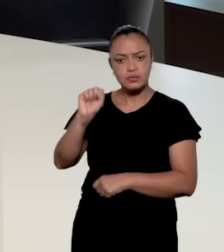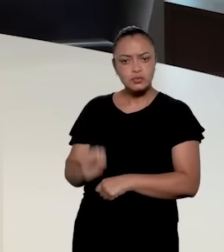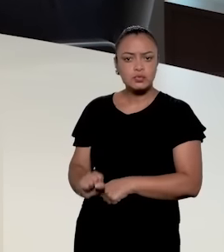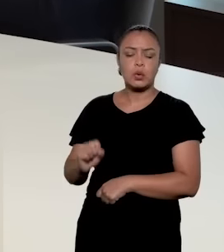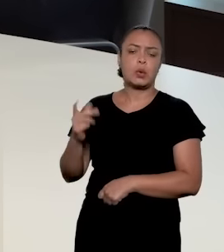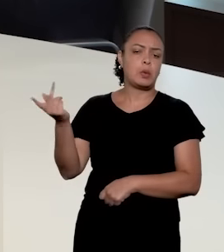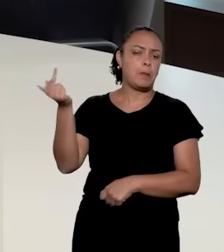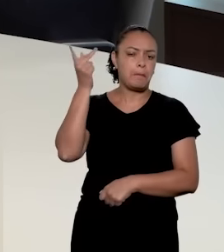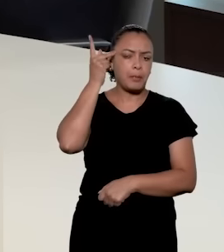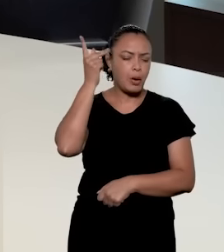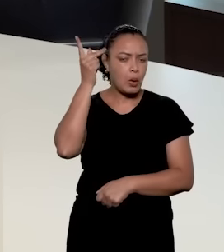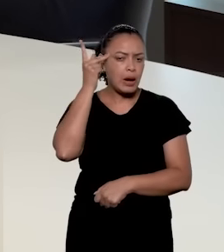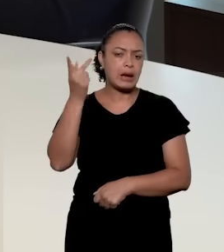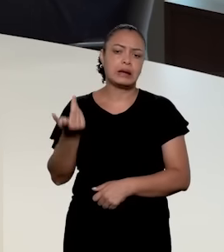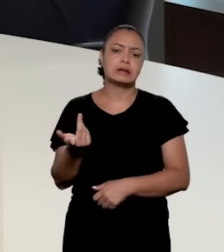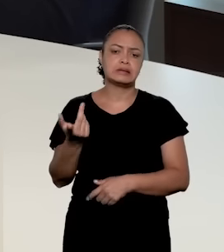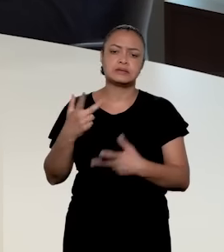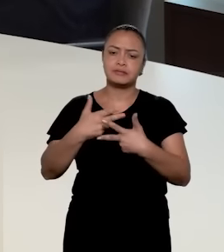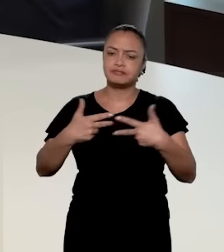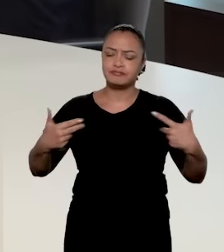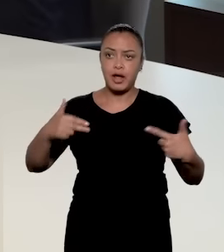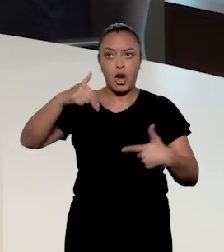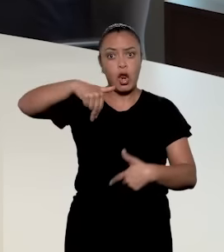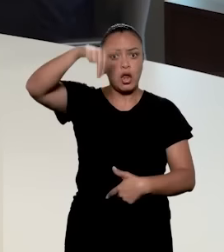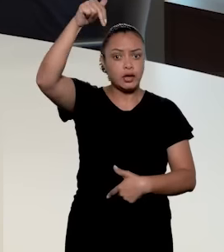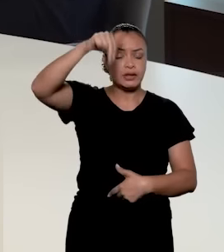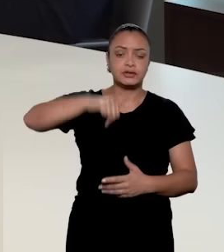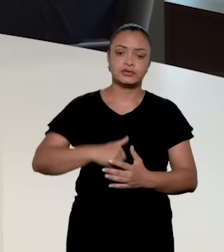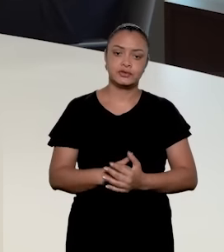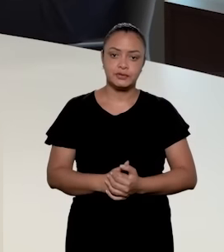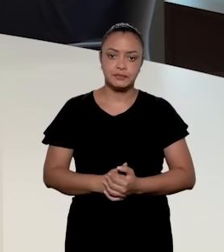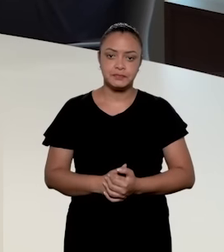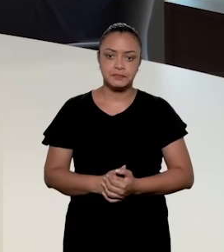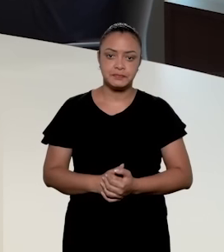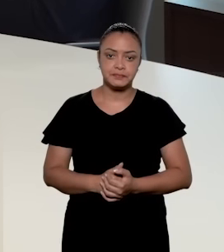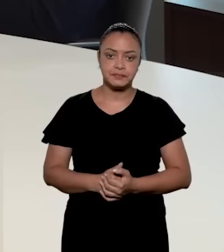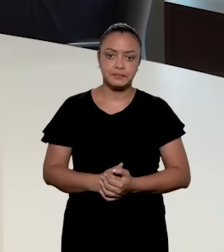paulista, mineiro, capixaba, nordestino. Eu fui há pouco tempo em uma cidade chamada